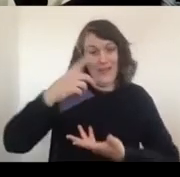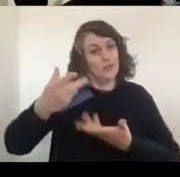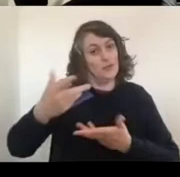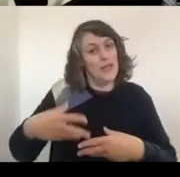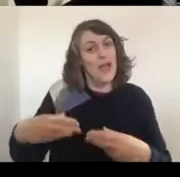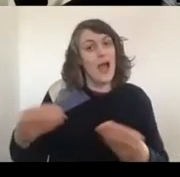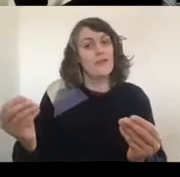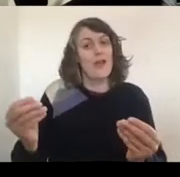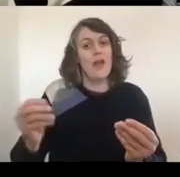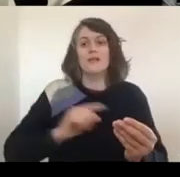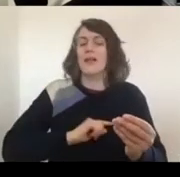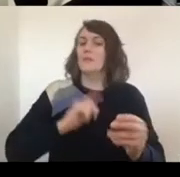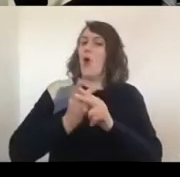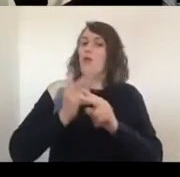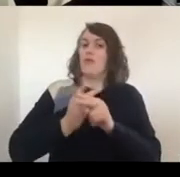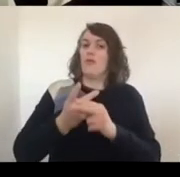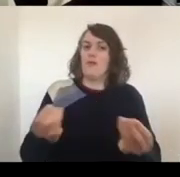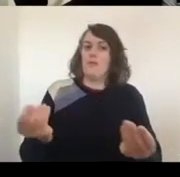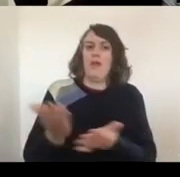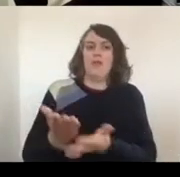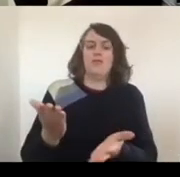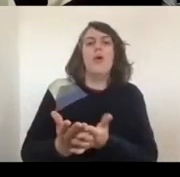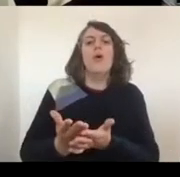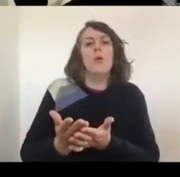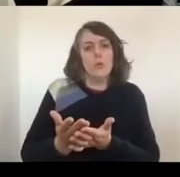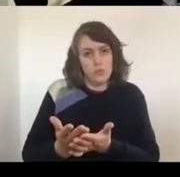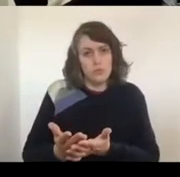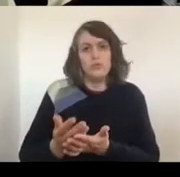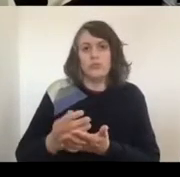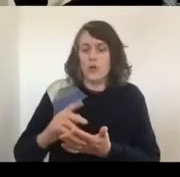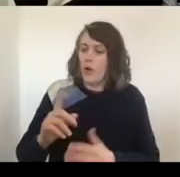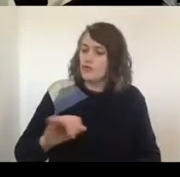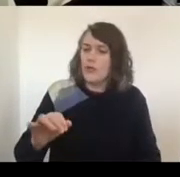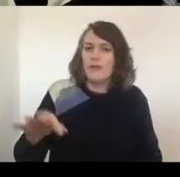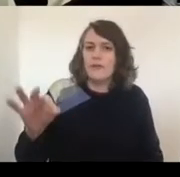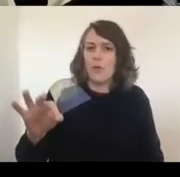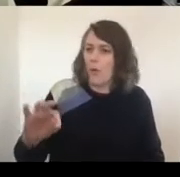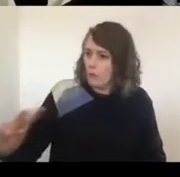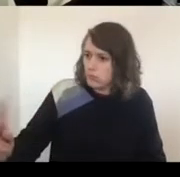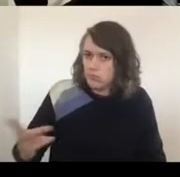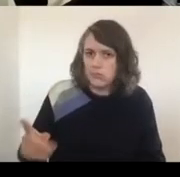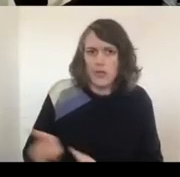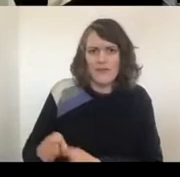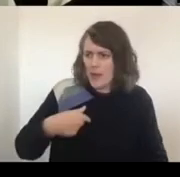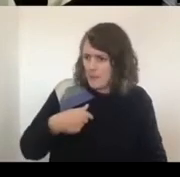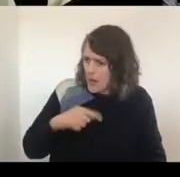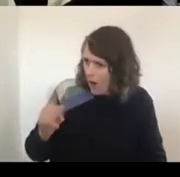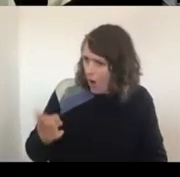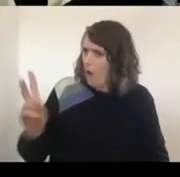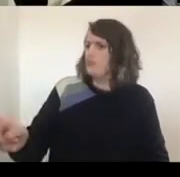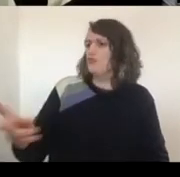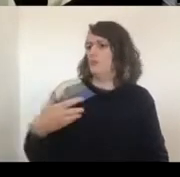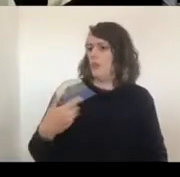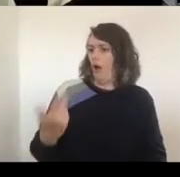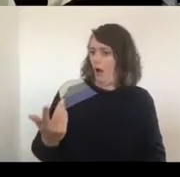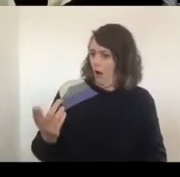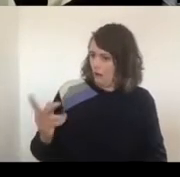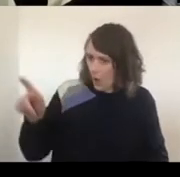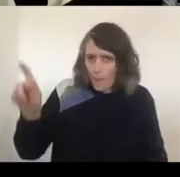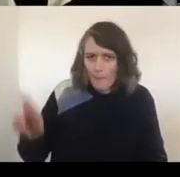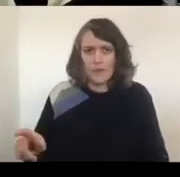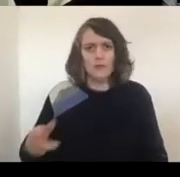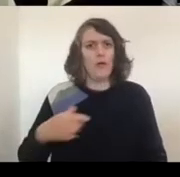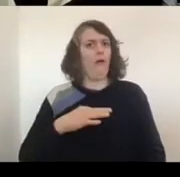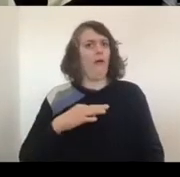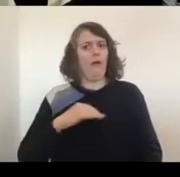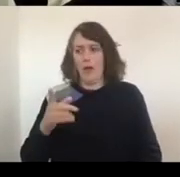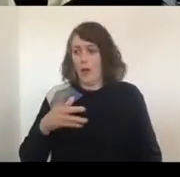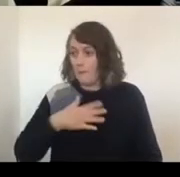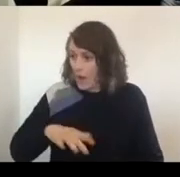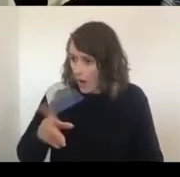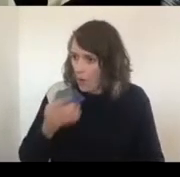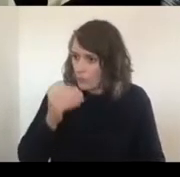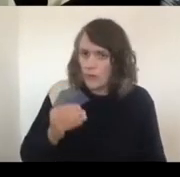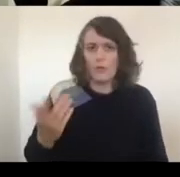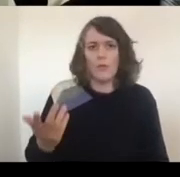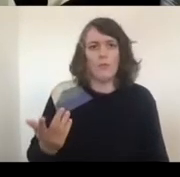dass sehr schnell Gemeinsamkeiten entstehen, wo es bezogen auf die Akzeptanz und Teilhabe geht,